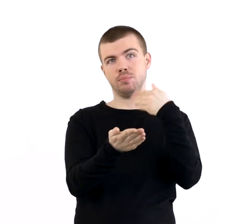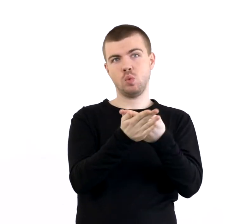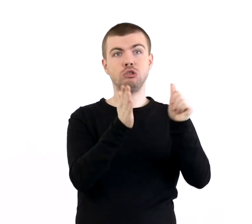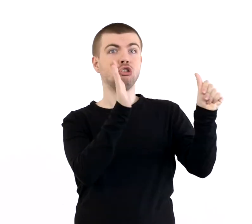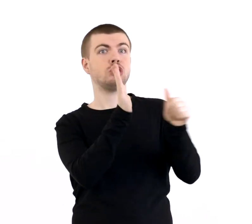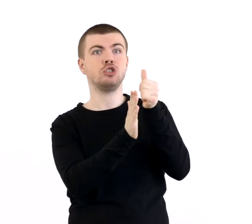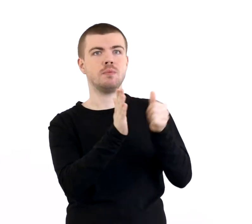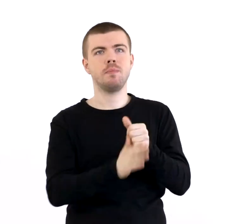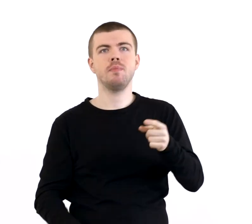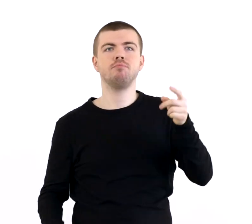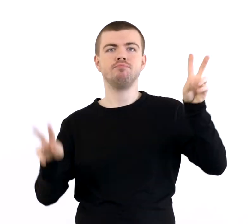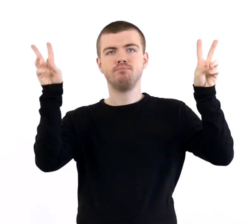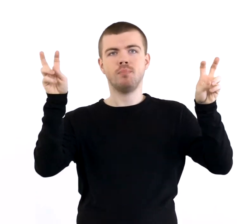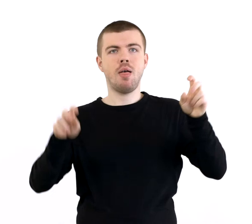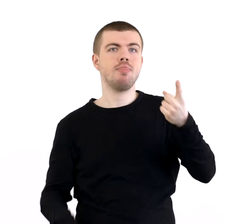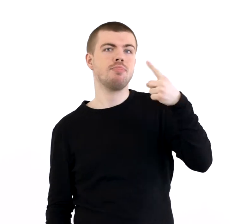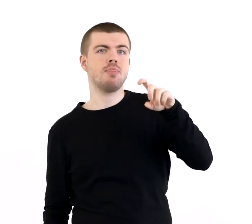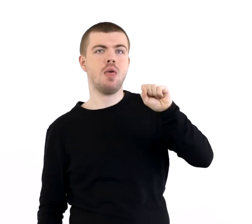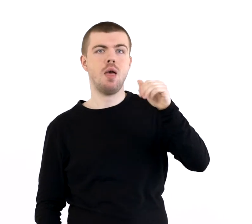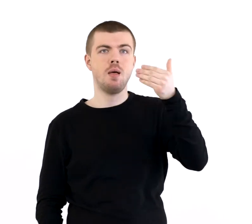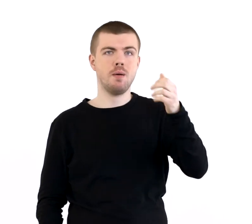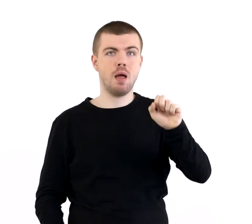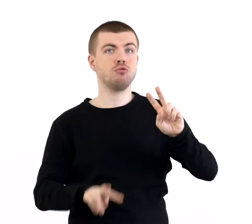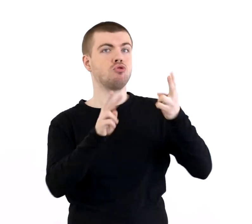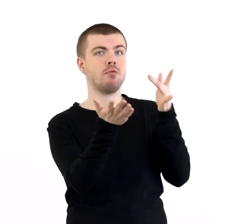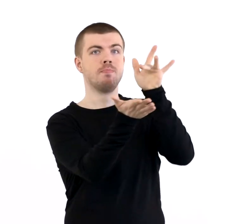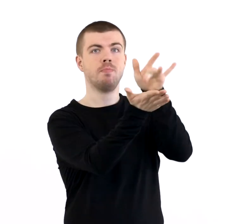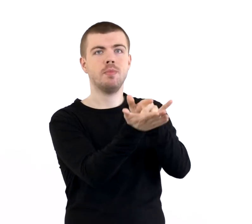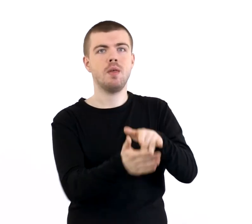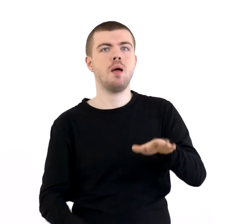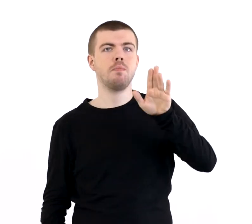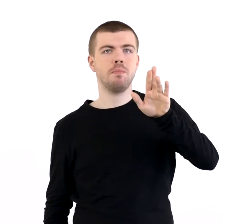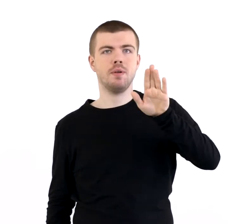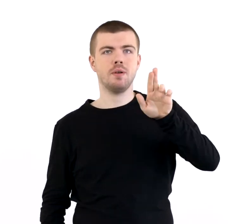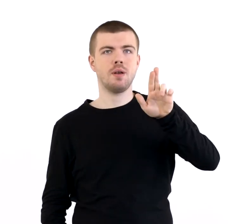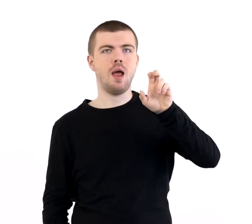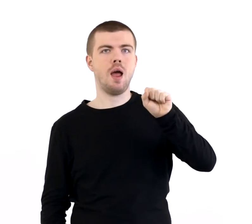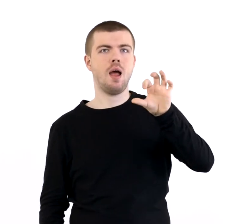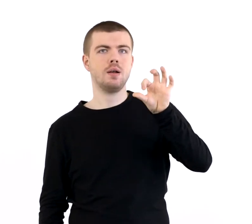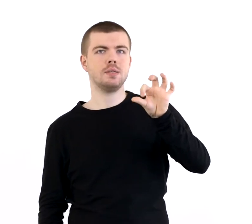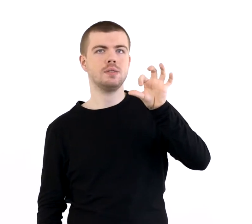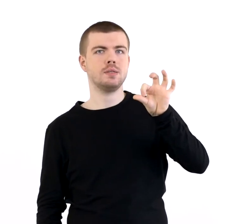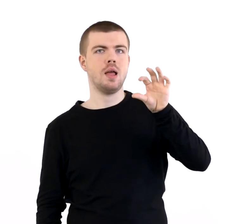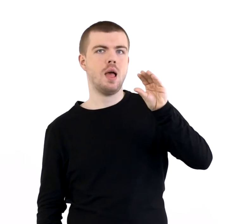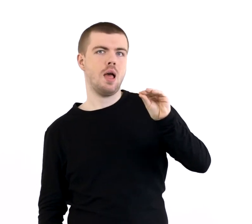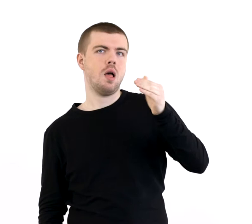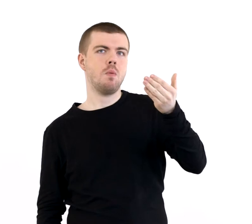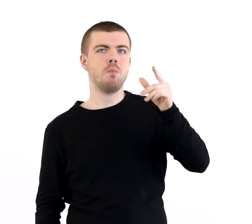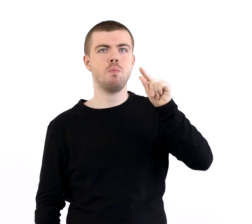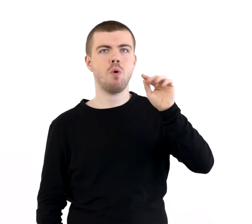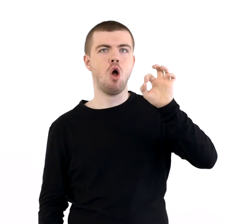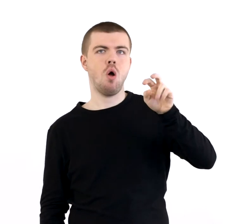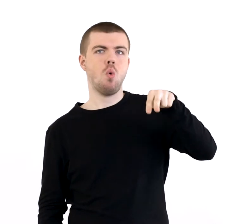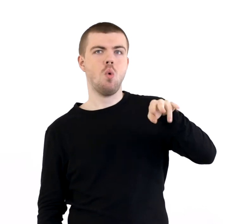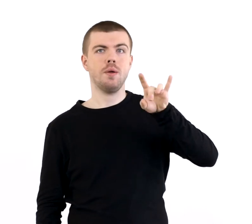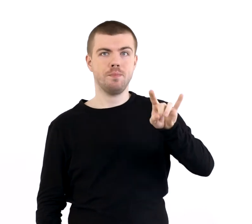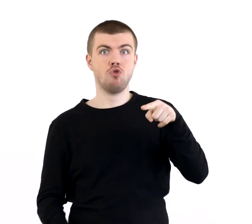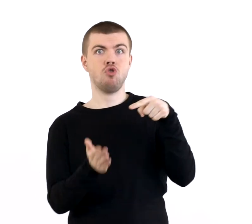Takim przykładem jest Dama z Brassempouy